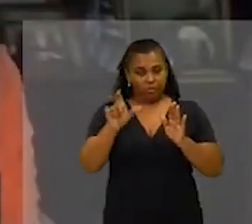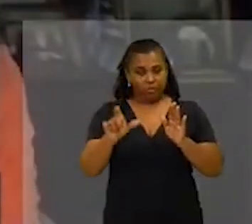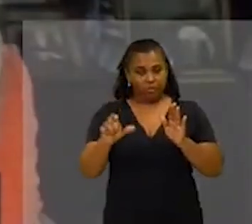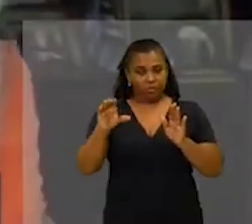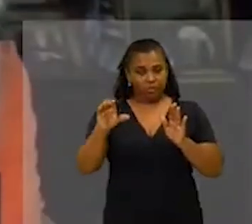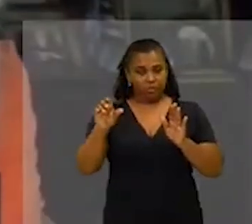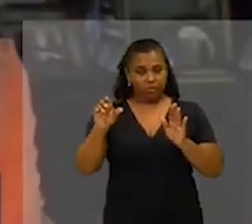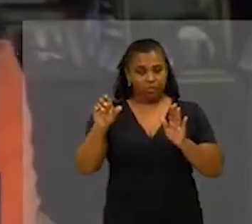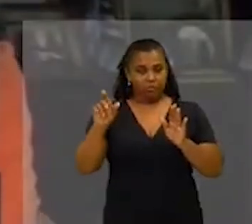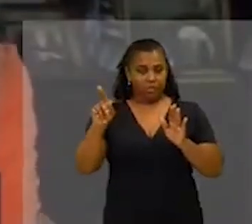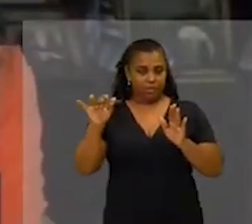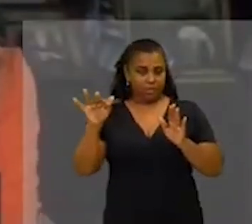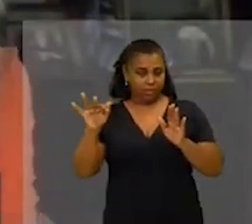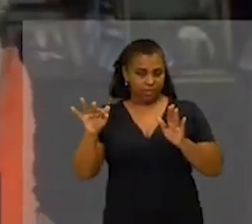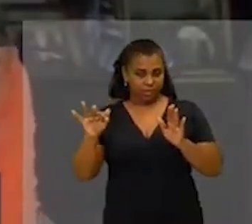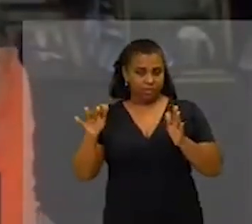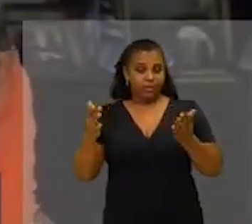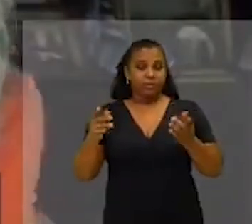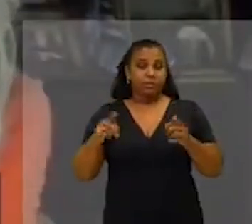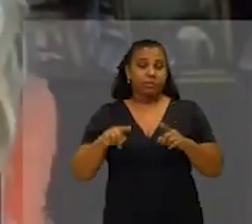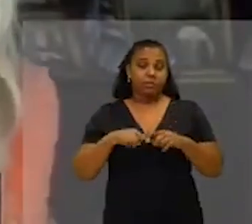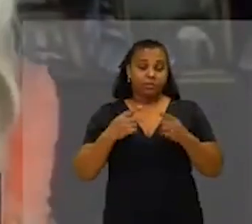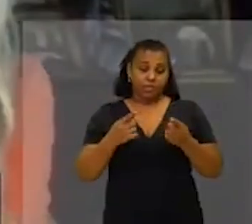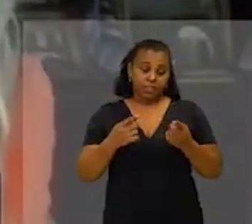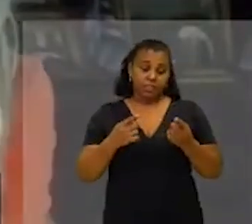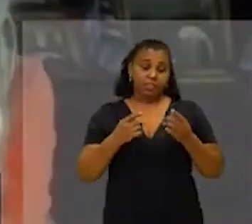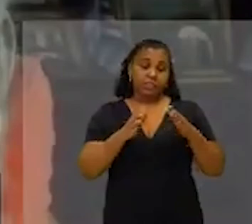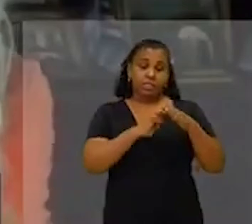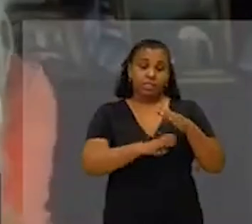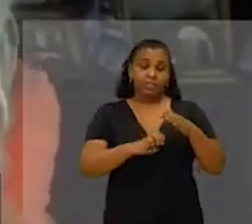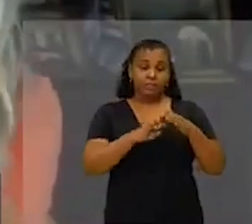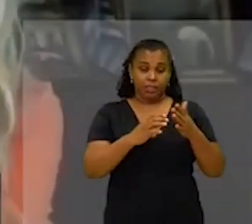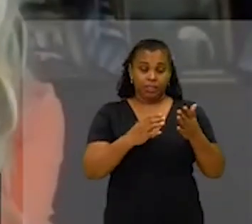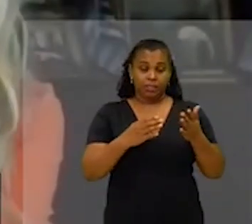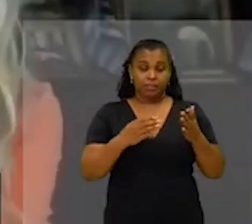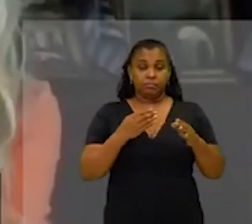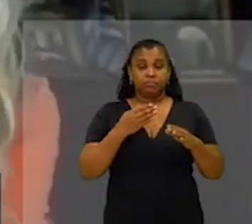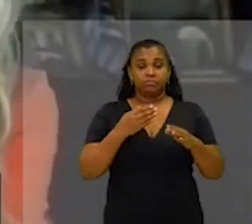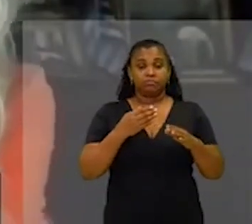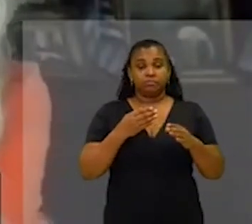físicas e para o alto financiamento de 10 porcento com a novidade que pode se patamar